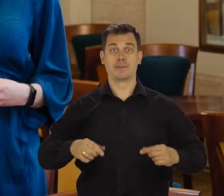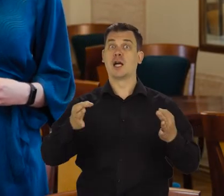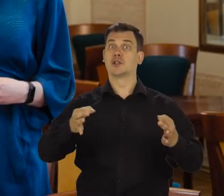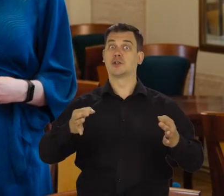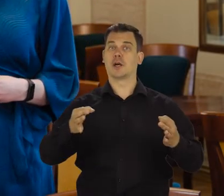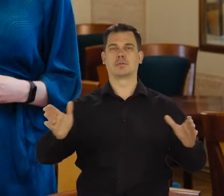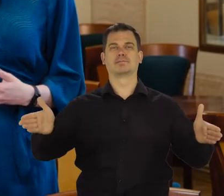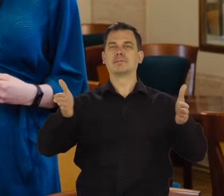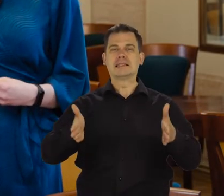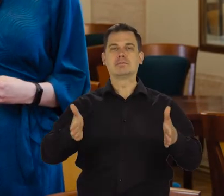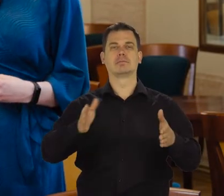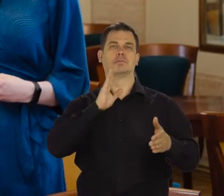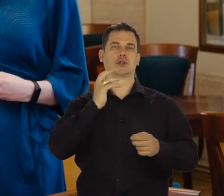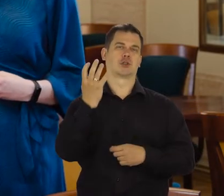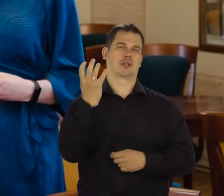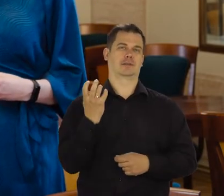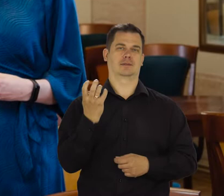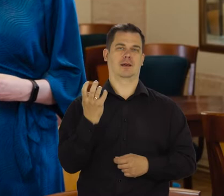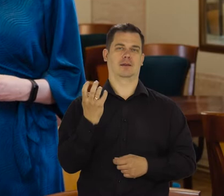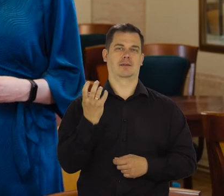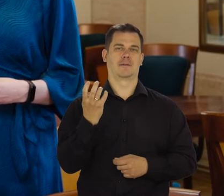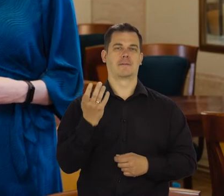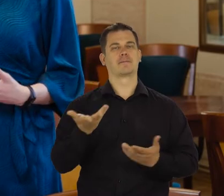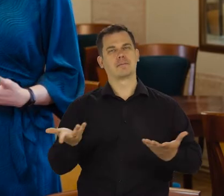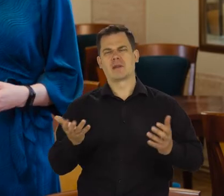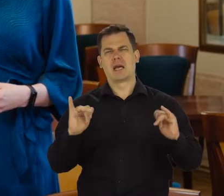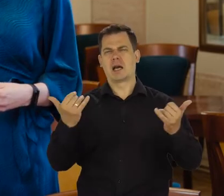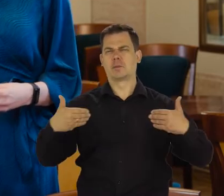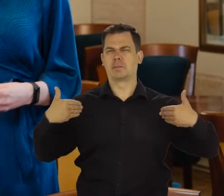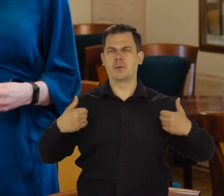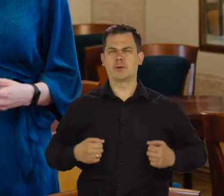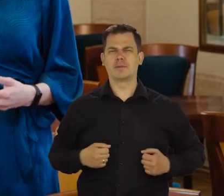Dzisiaj mieści się na niej około 400 foteli. Jak to było możliwe?